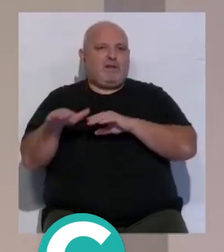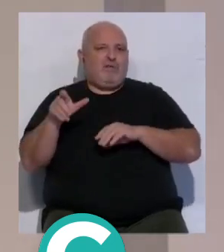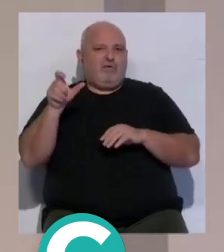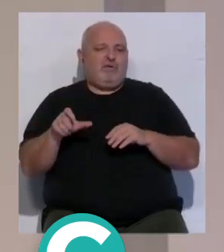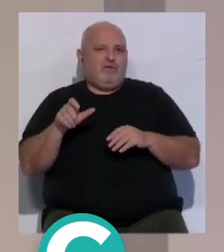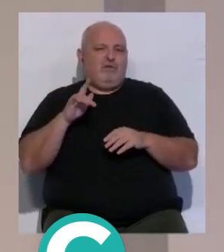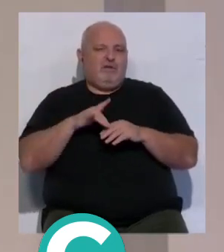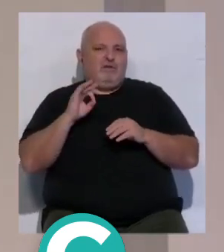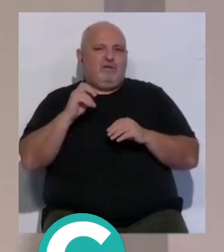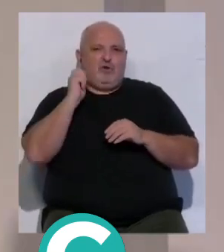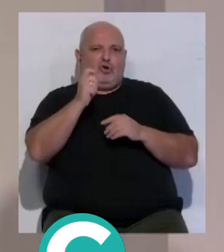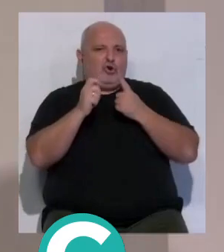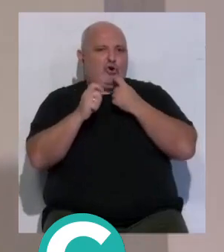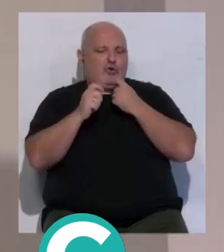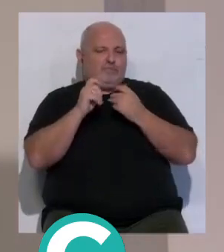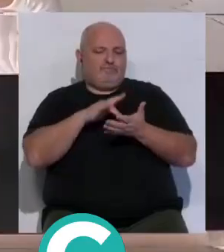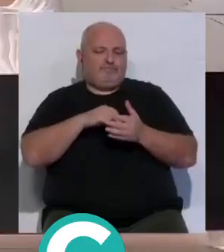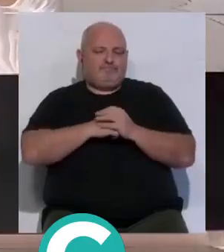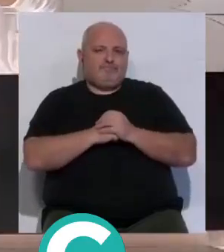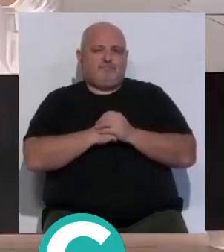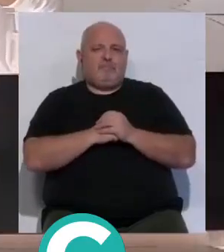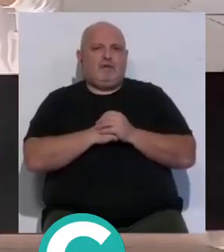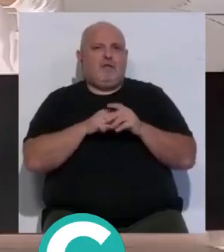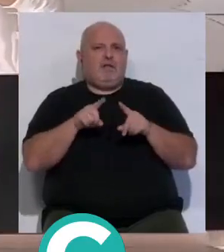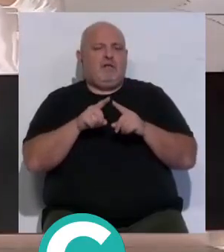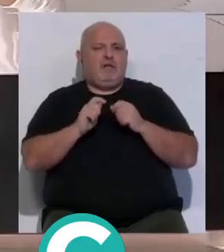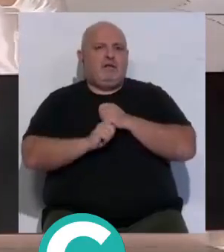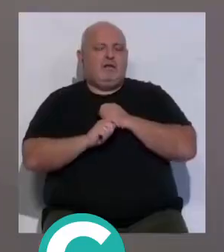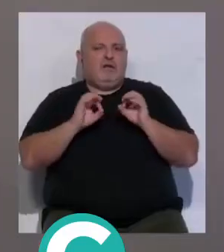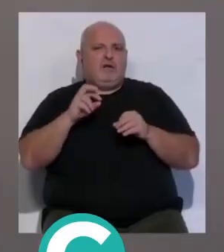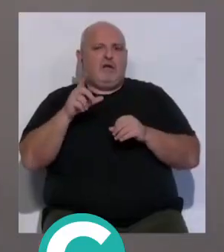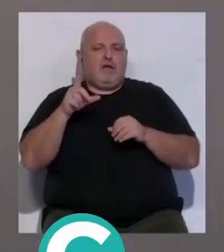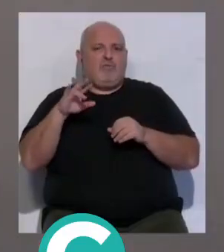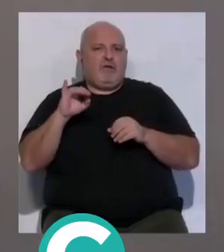jornada justo antes del parón del mundial parece que tiene la misma táctica Ruby que Sergio porque